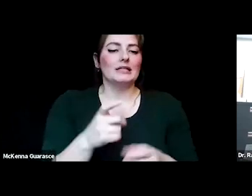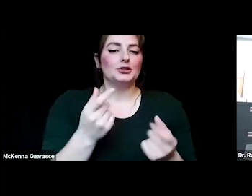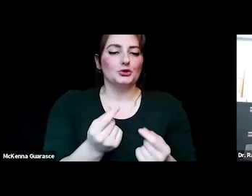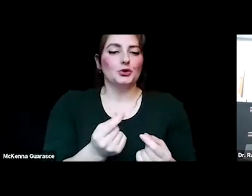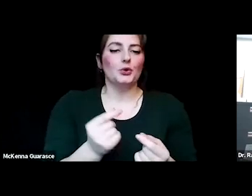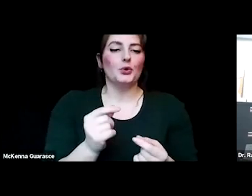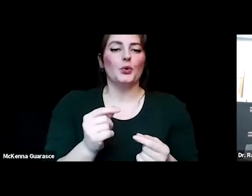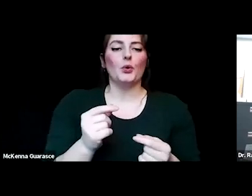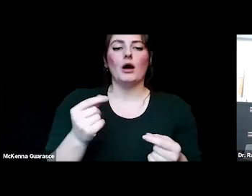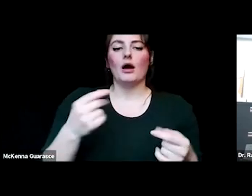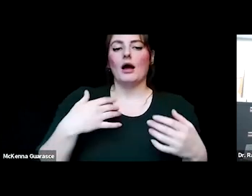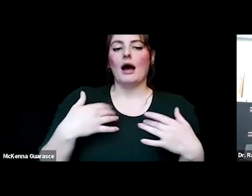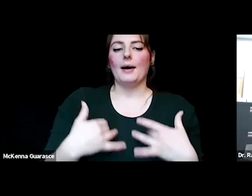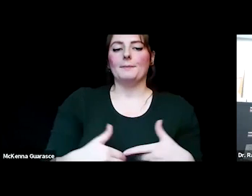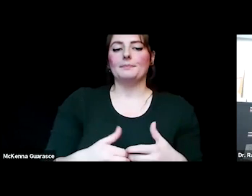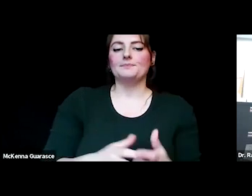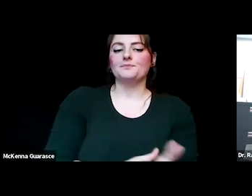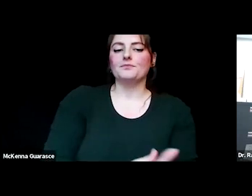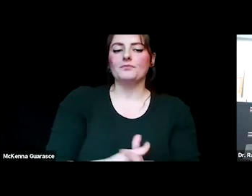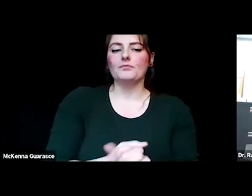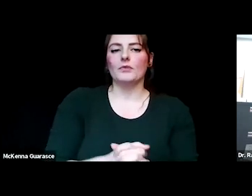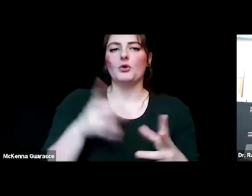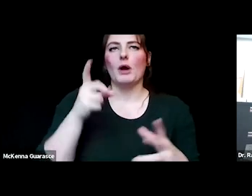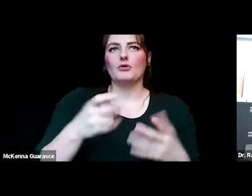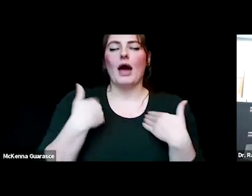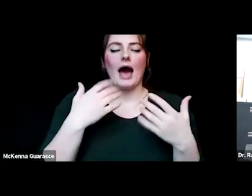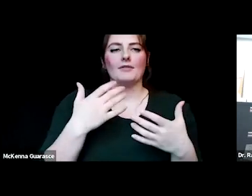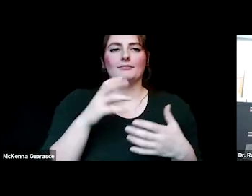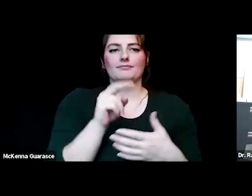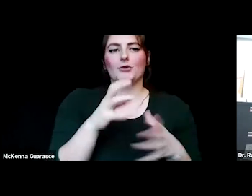es ir semana tras semana, tocar puertas, dar la mano, dar abrazos,